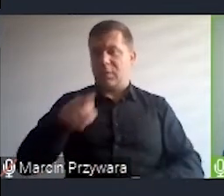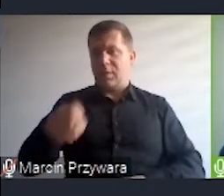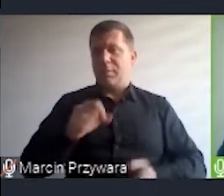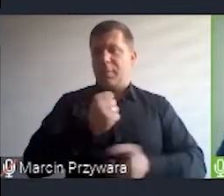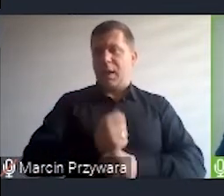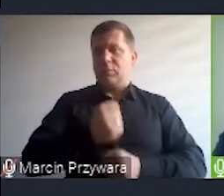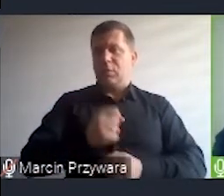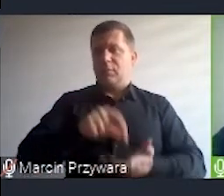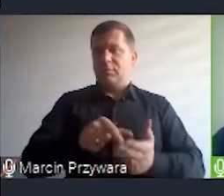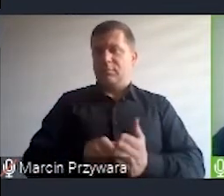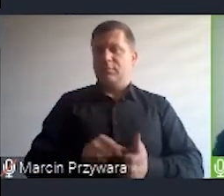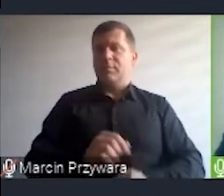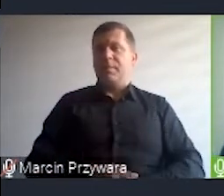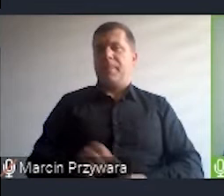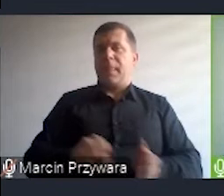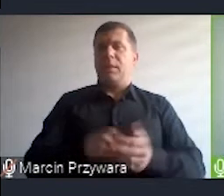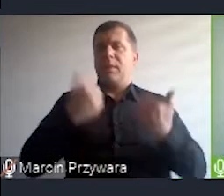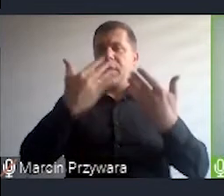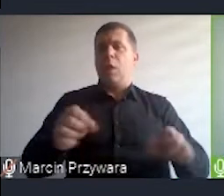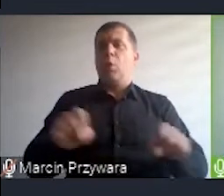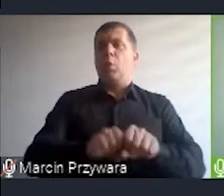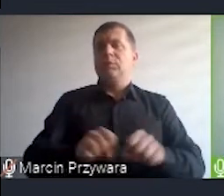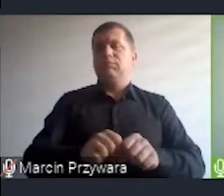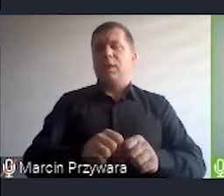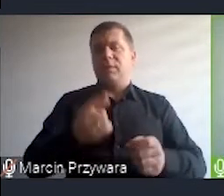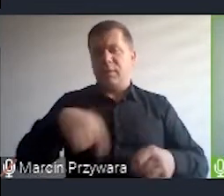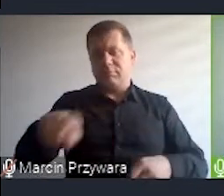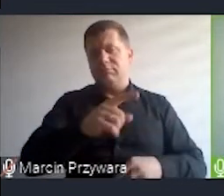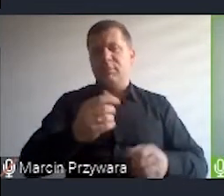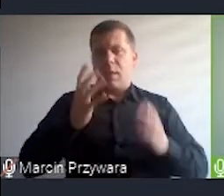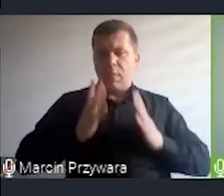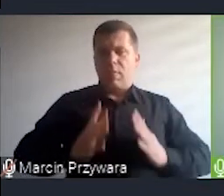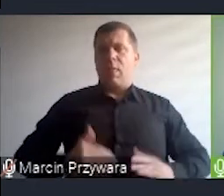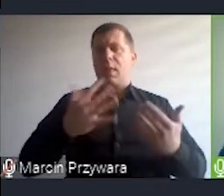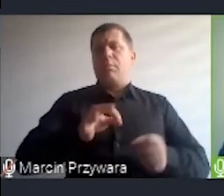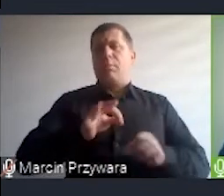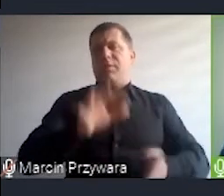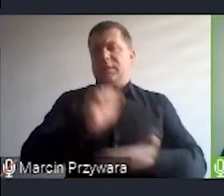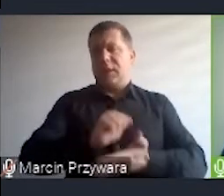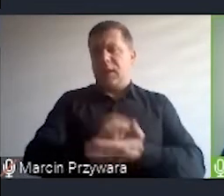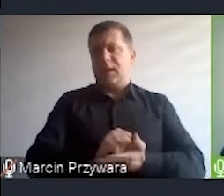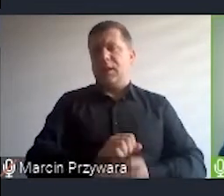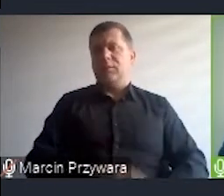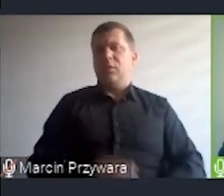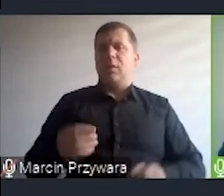jest usprawnienie sposobu prowadzenia zajęć, jest prowadzenie dodatkowych zajęć